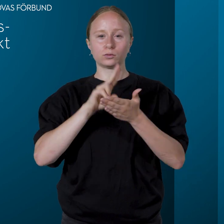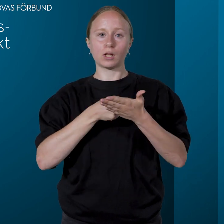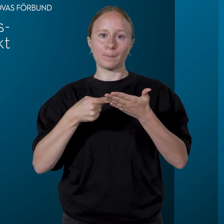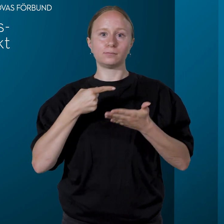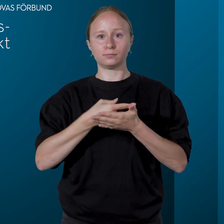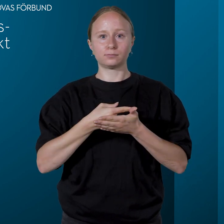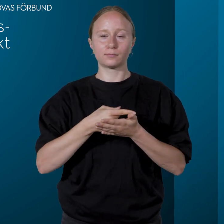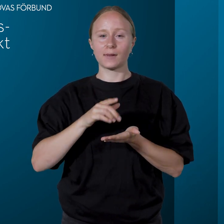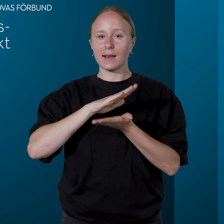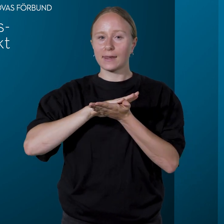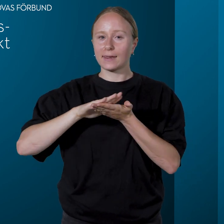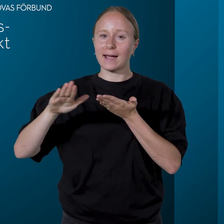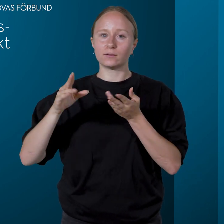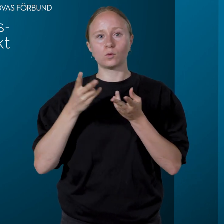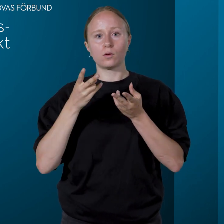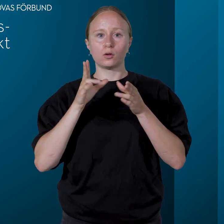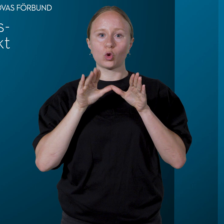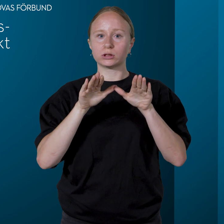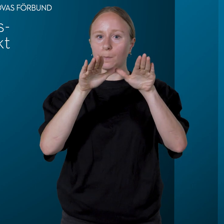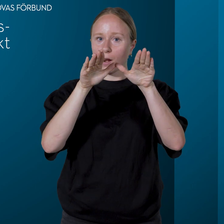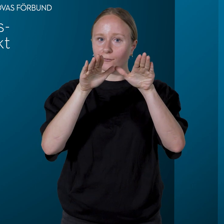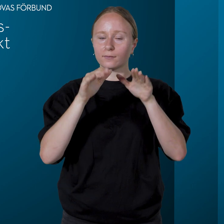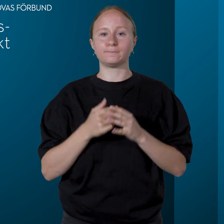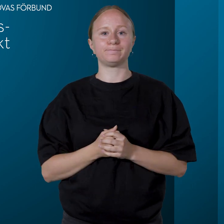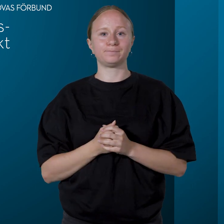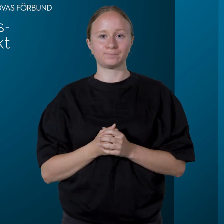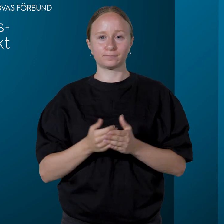med sitt verk Puhdas pulmunen (Ren som en snösparv).